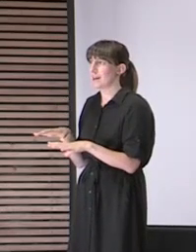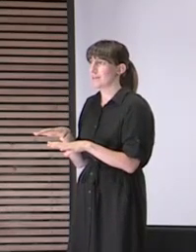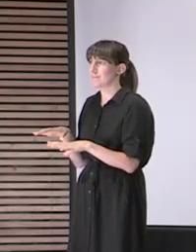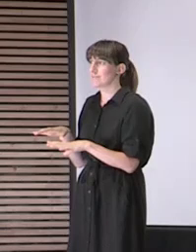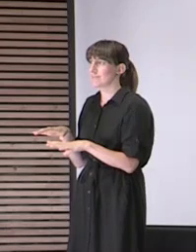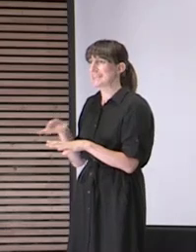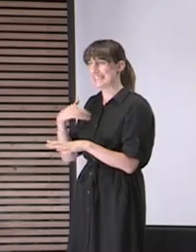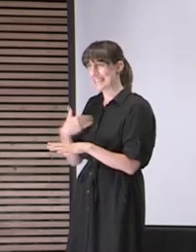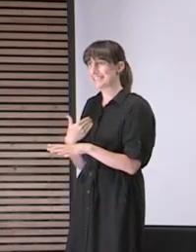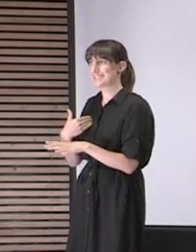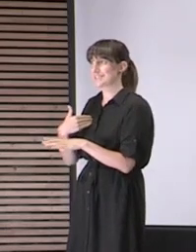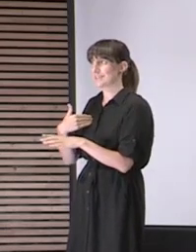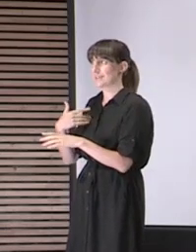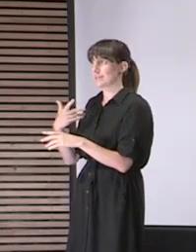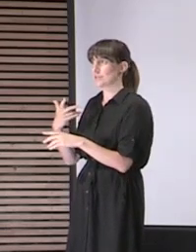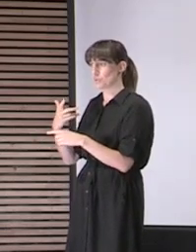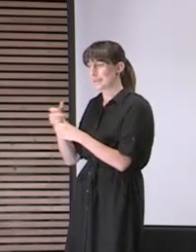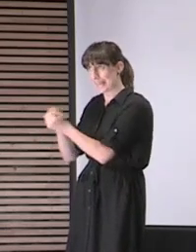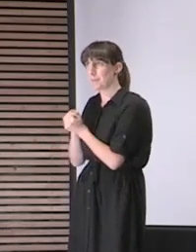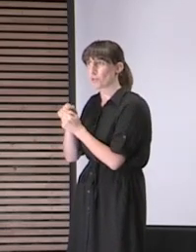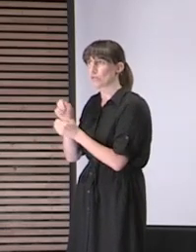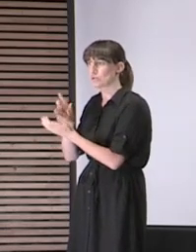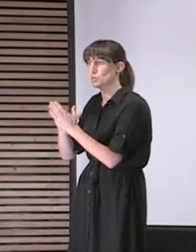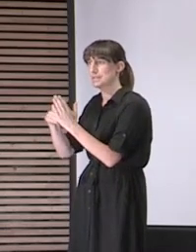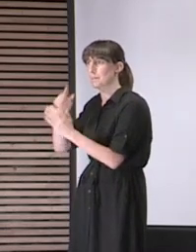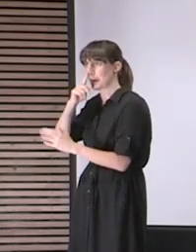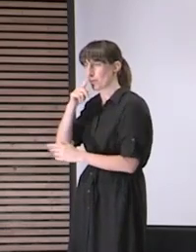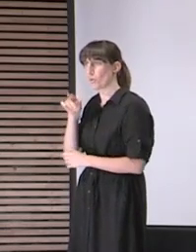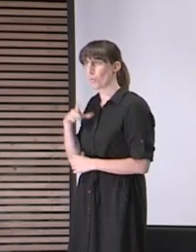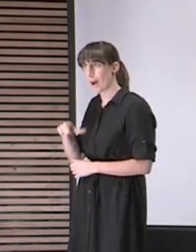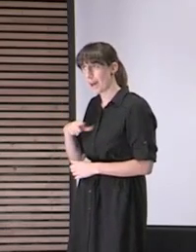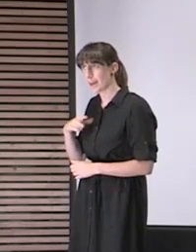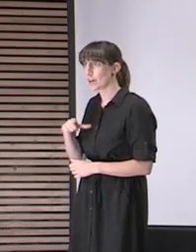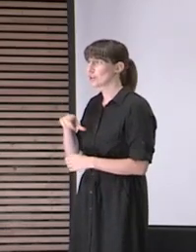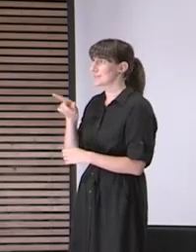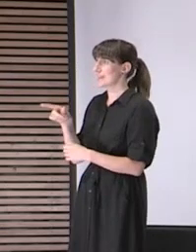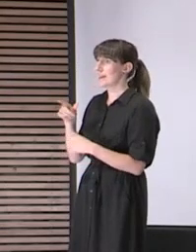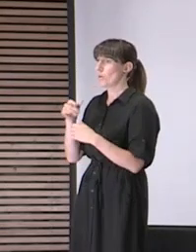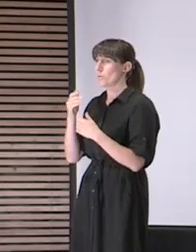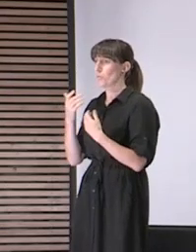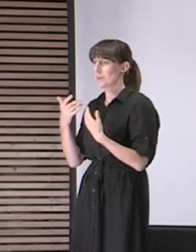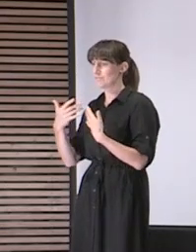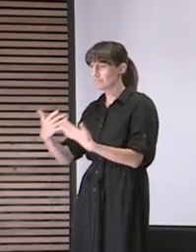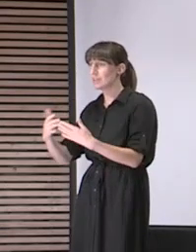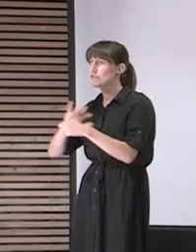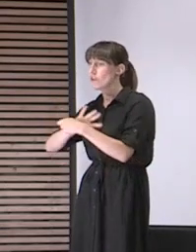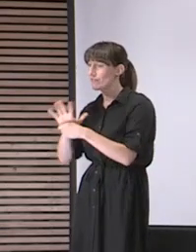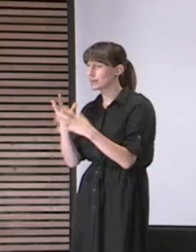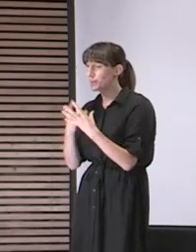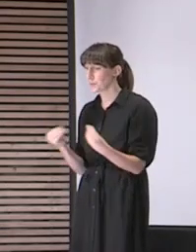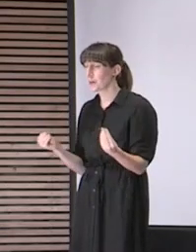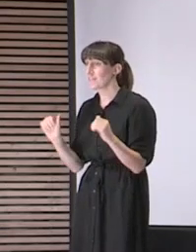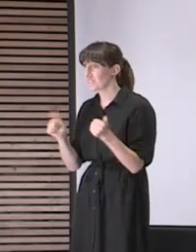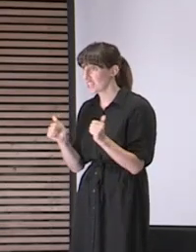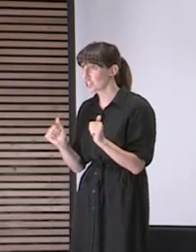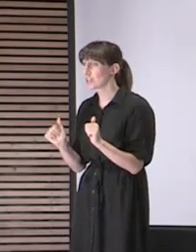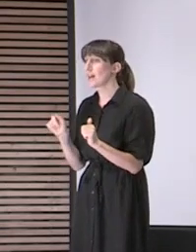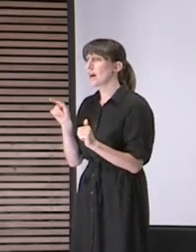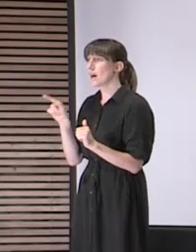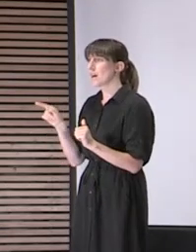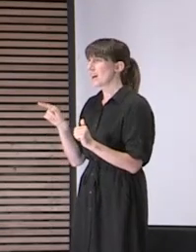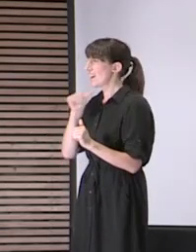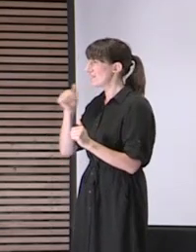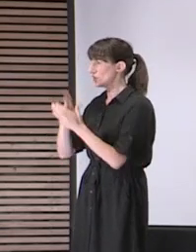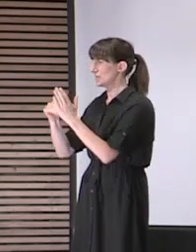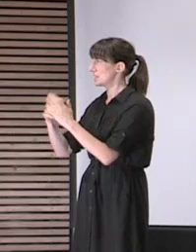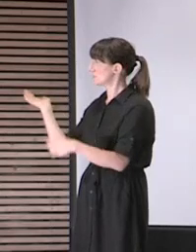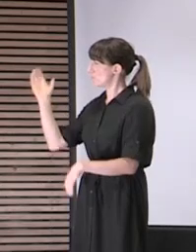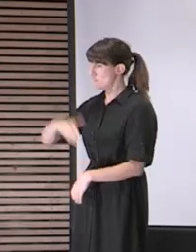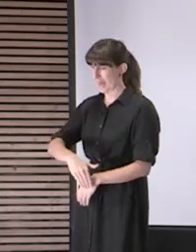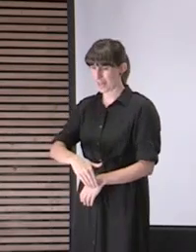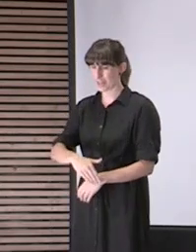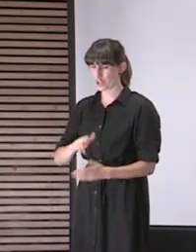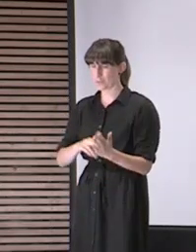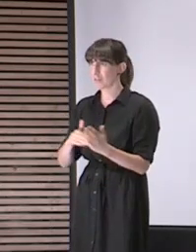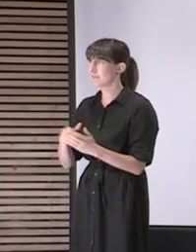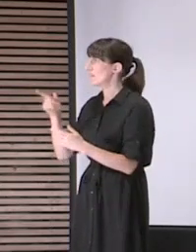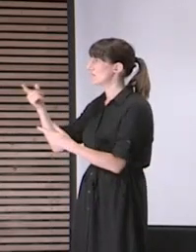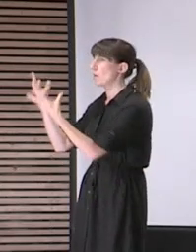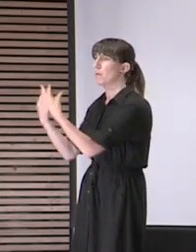JobKeeper. Creo que harían bien